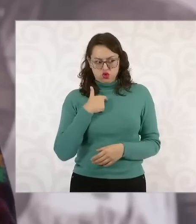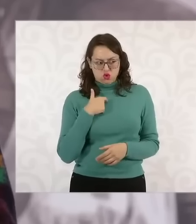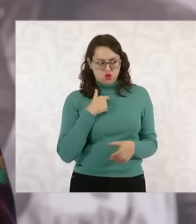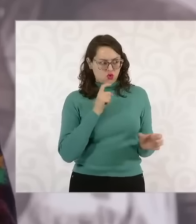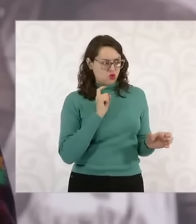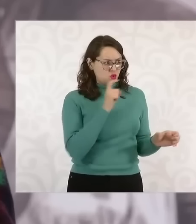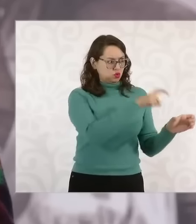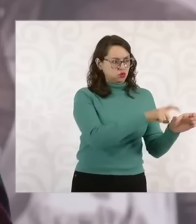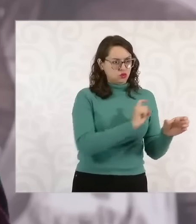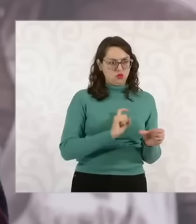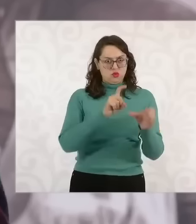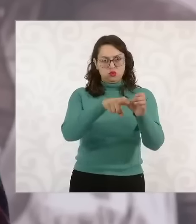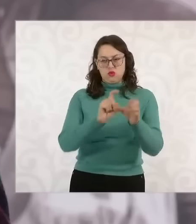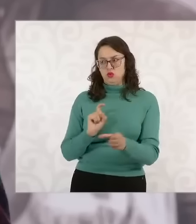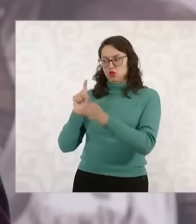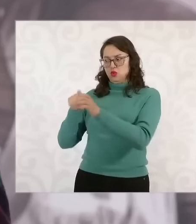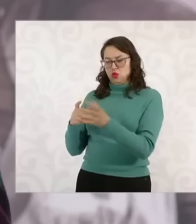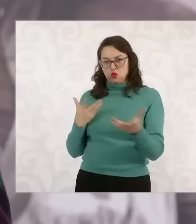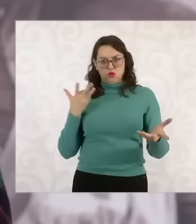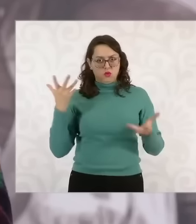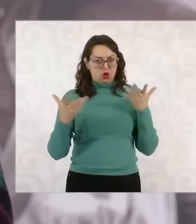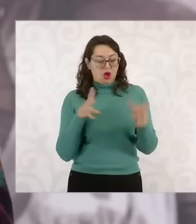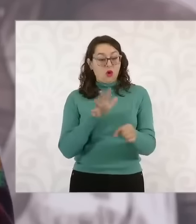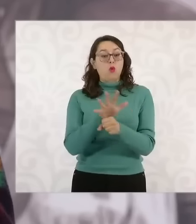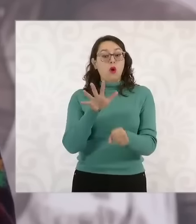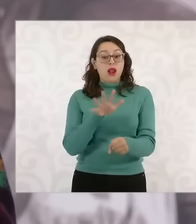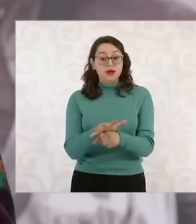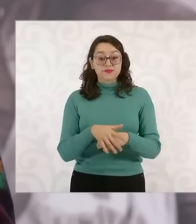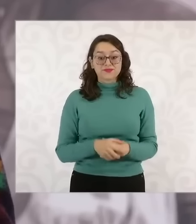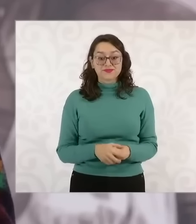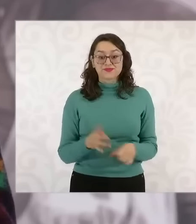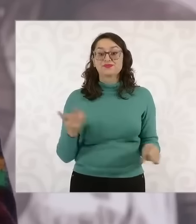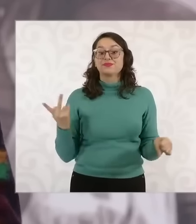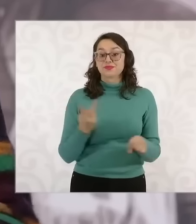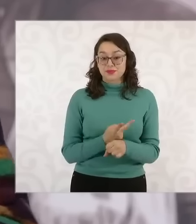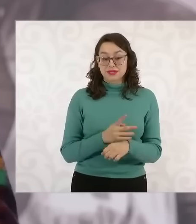a qué institución estamos afiliados en cada momento. Hay veces que de hecho no sabemos